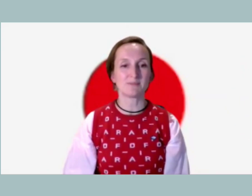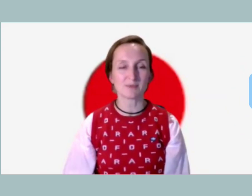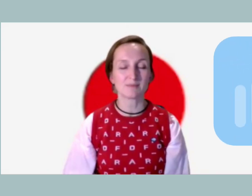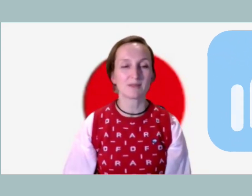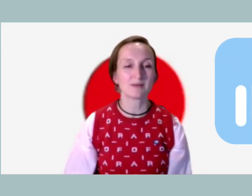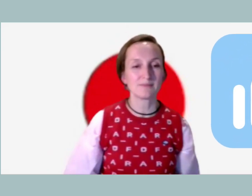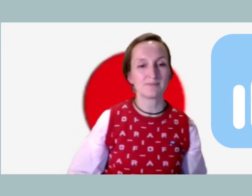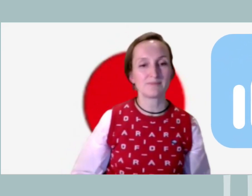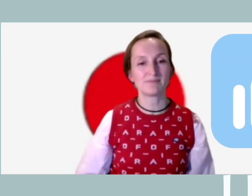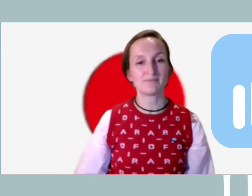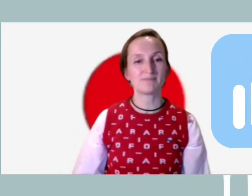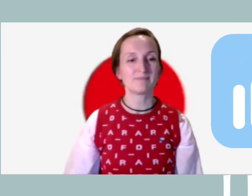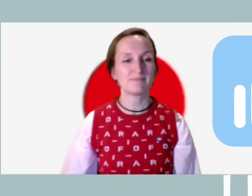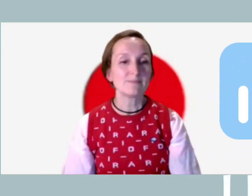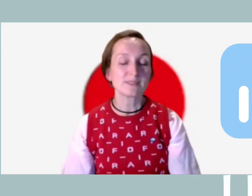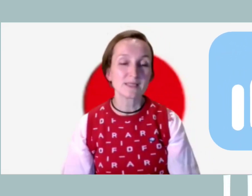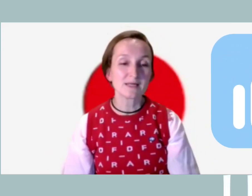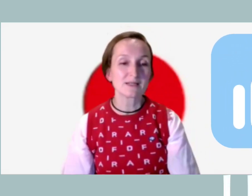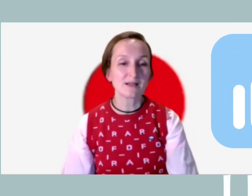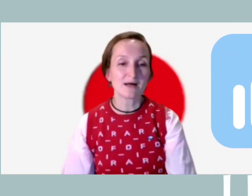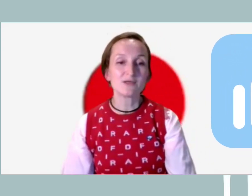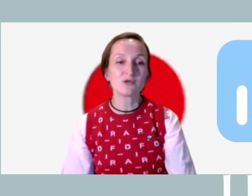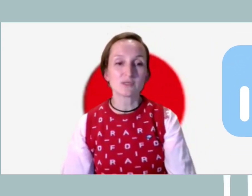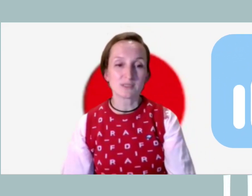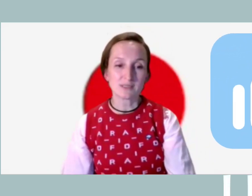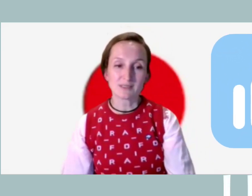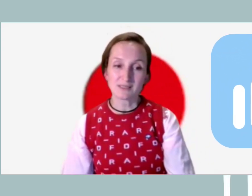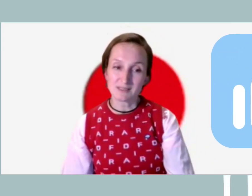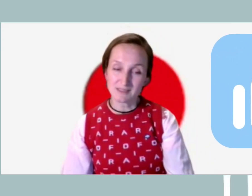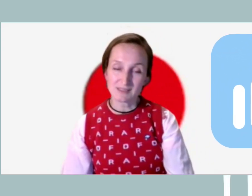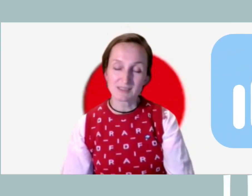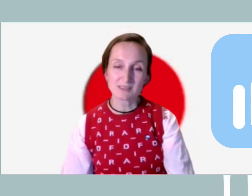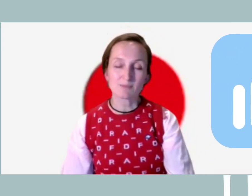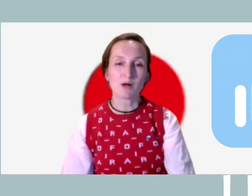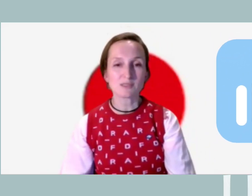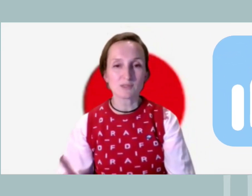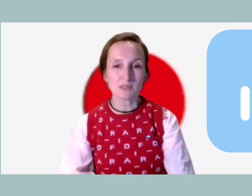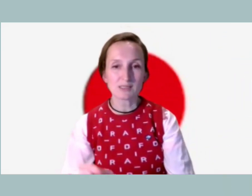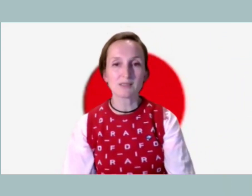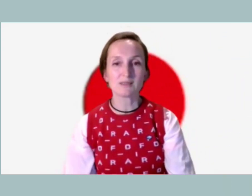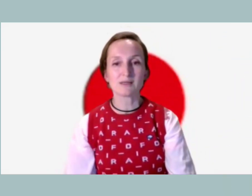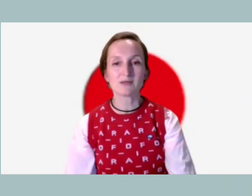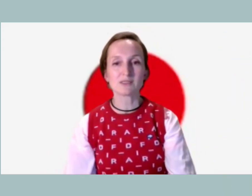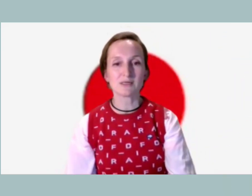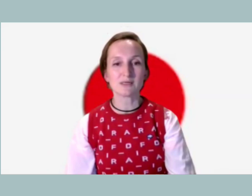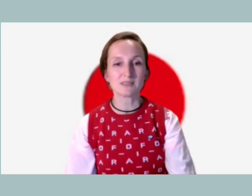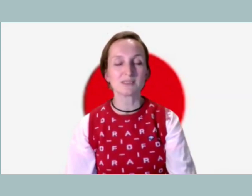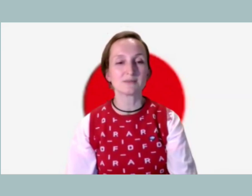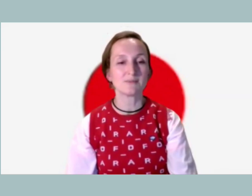Beğeni tuşuna basmayı unutmayınız ve kanalımıza abone olun. Alsu’nun kanalına da abone olun.